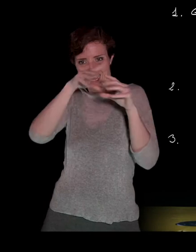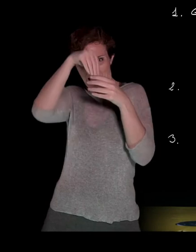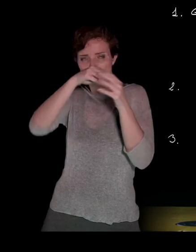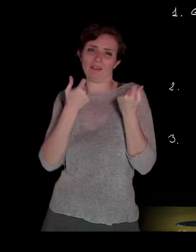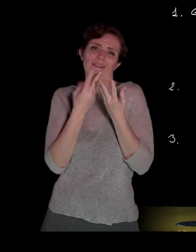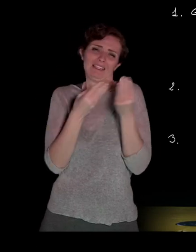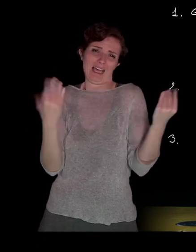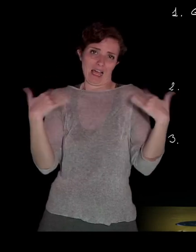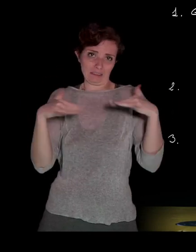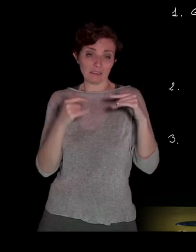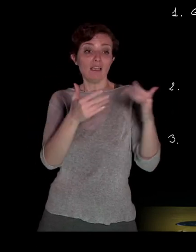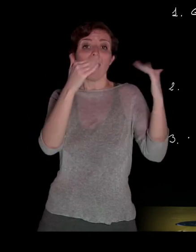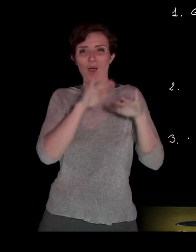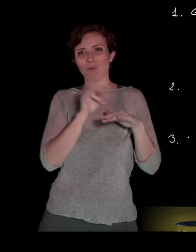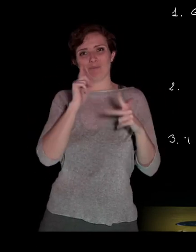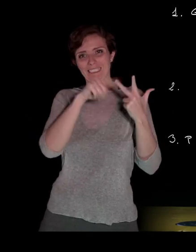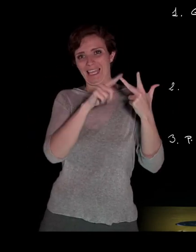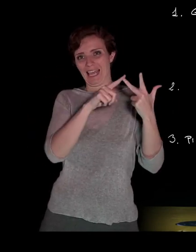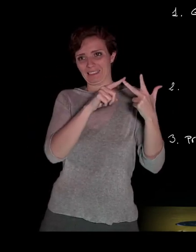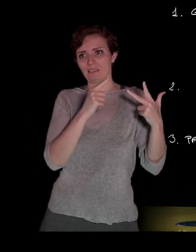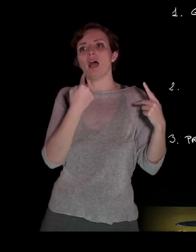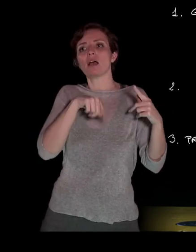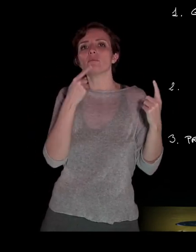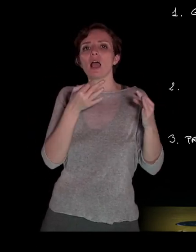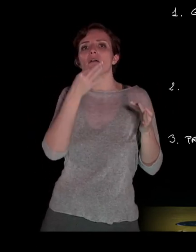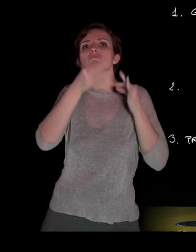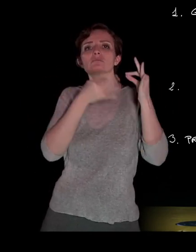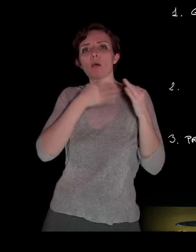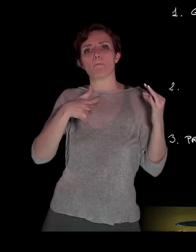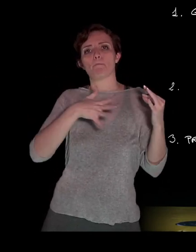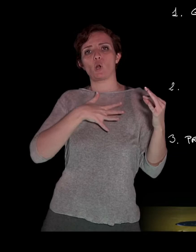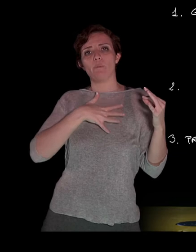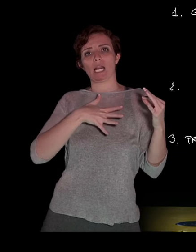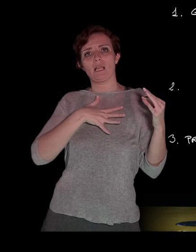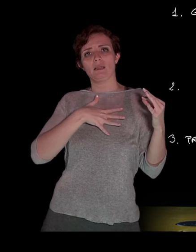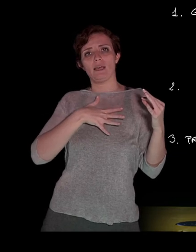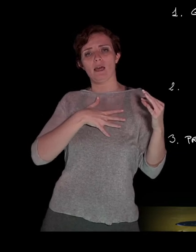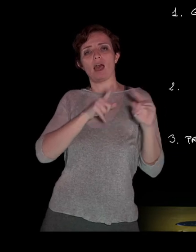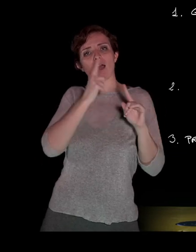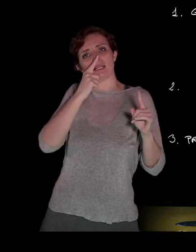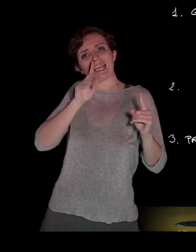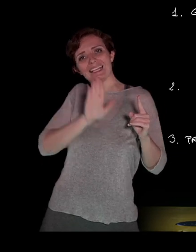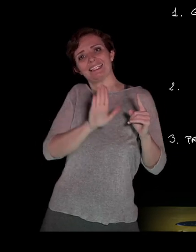è quella che descrive la proprietà caratteristica dell'insieme.